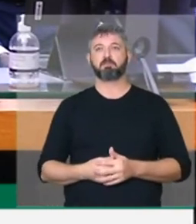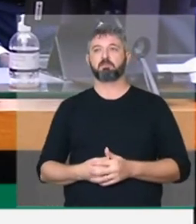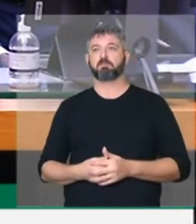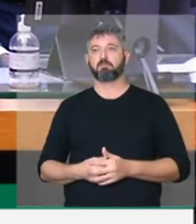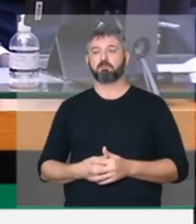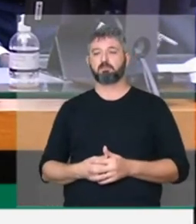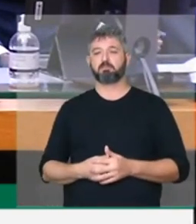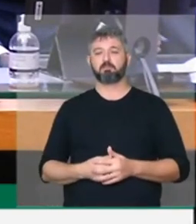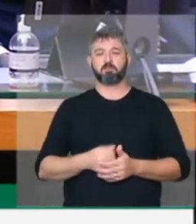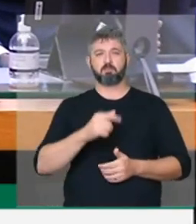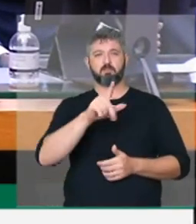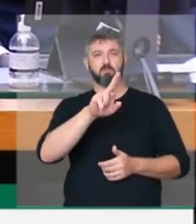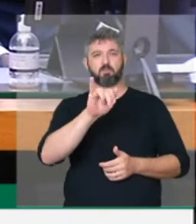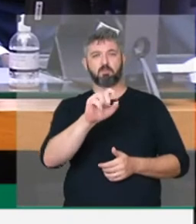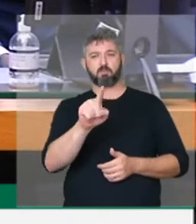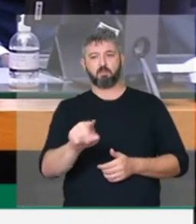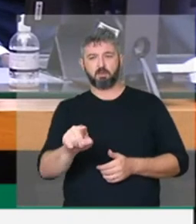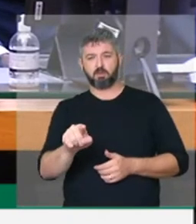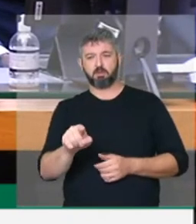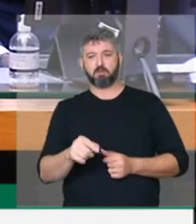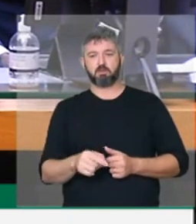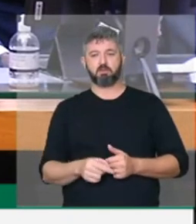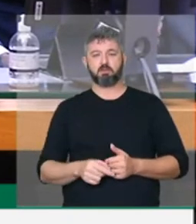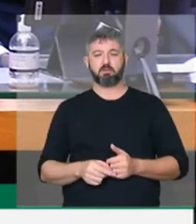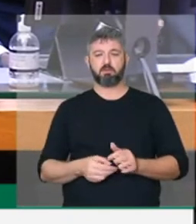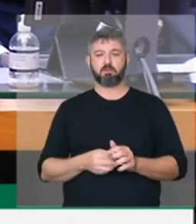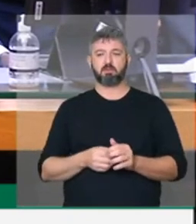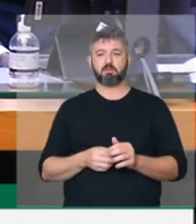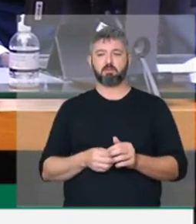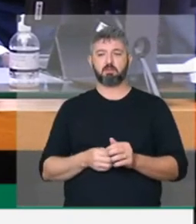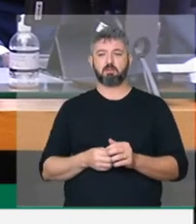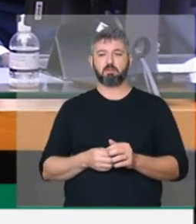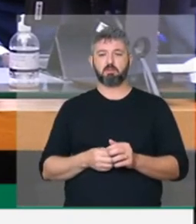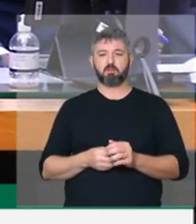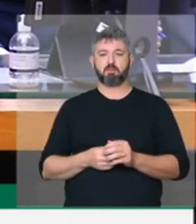AO... AO DEPUTADO LUÍS PARA... [DEPUTADA]: SÓ PARA FAZER UMA DENÚNCIA, POR FAVOR. -- [PRESIDENTE]: UM